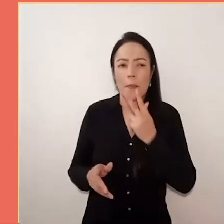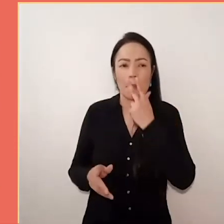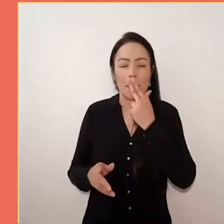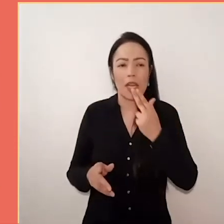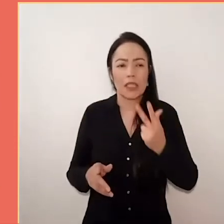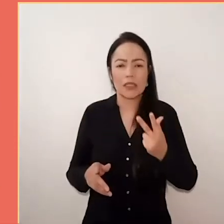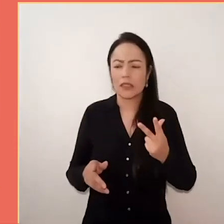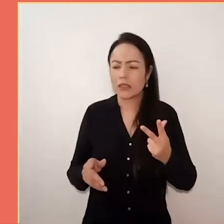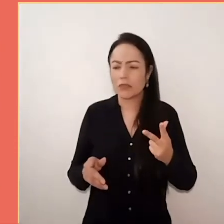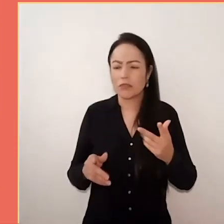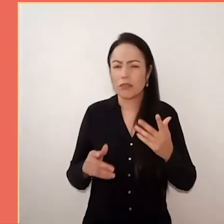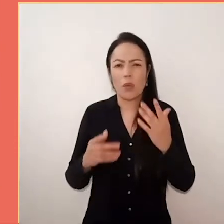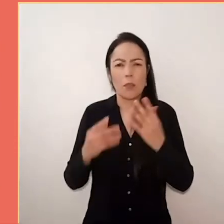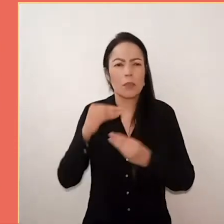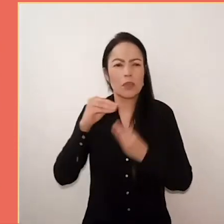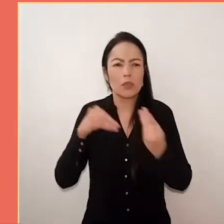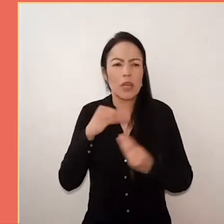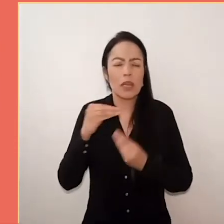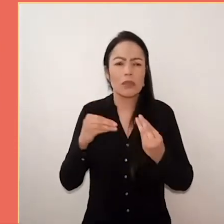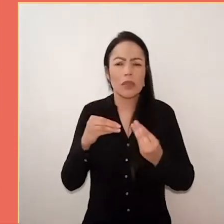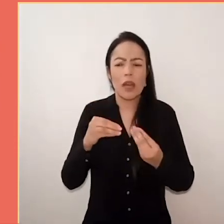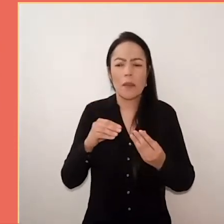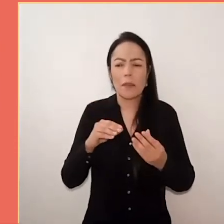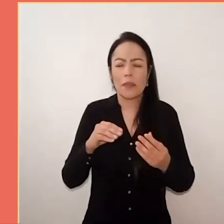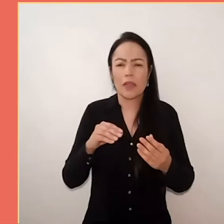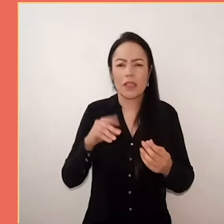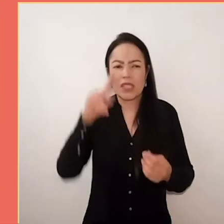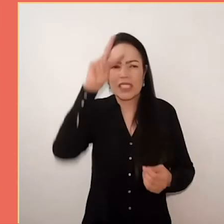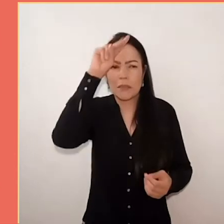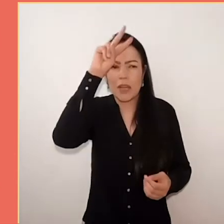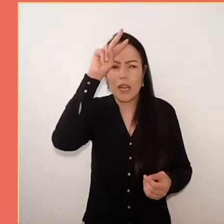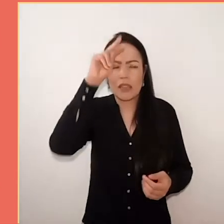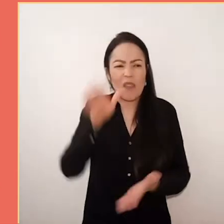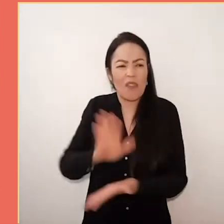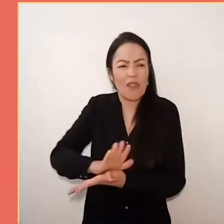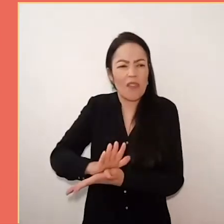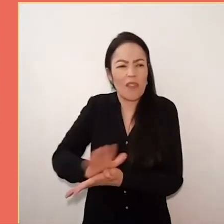E ao esmagar uma barata na porta do armário